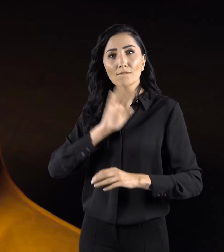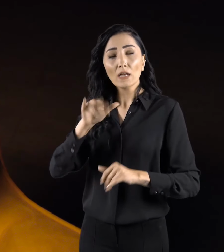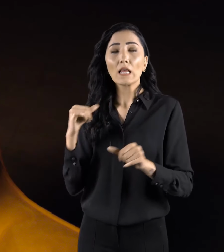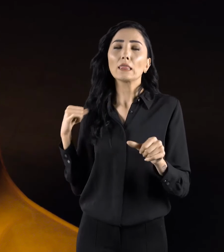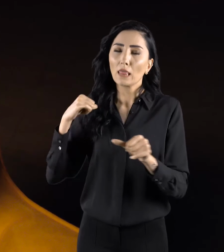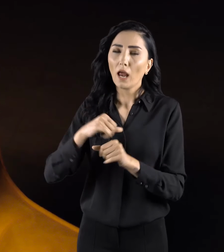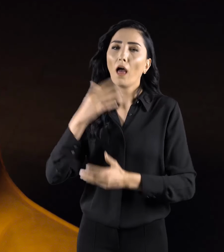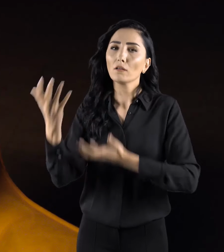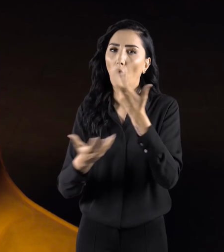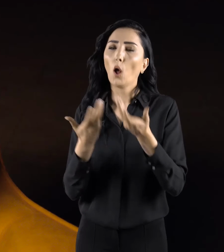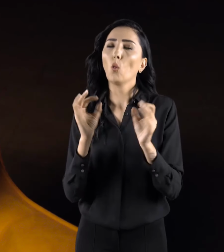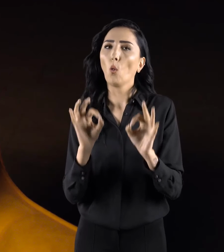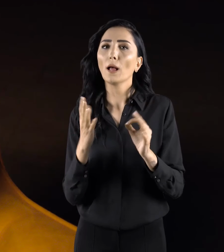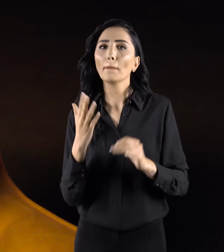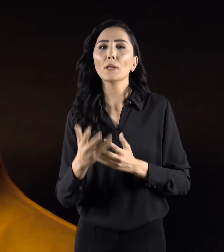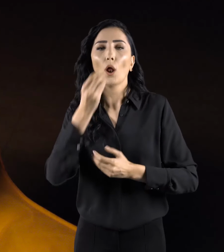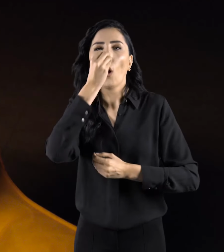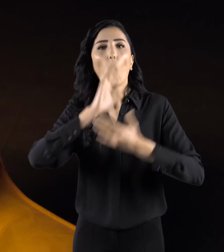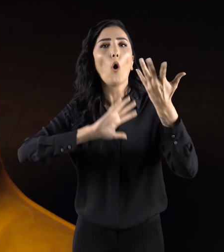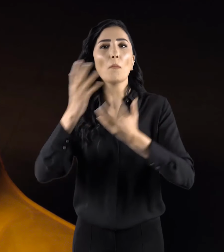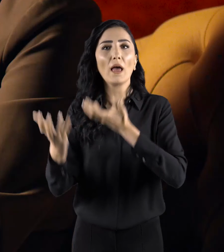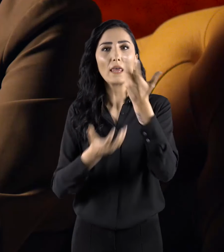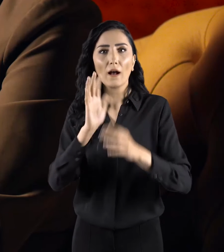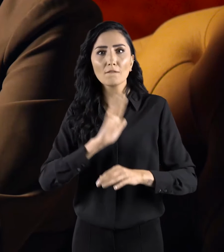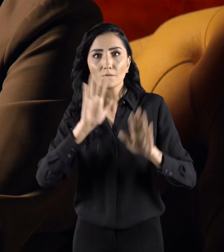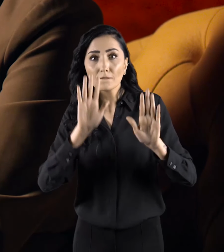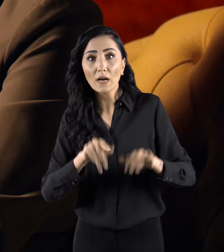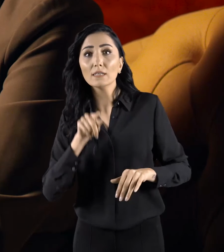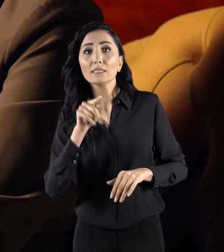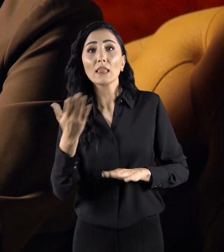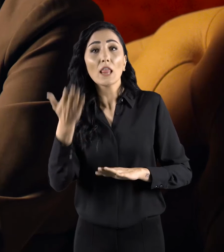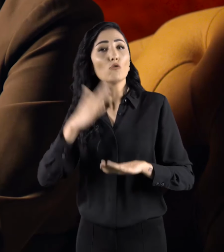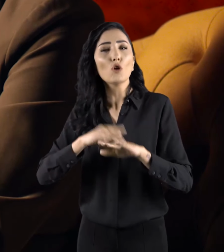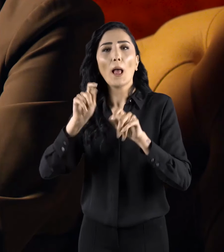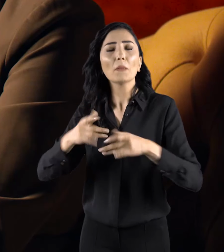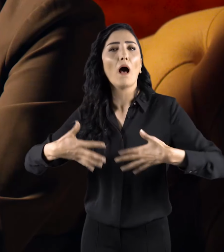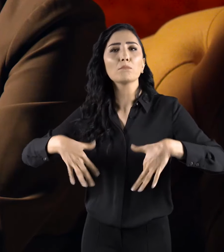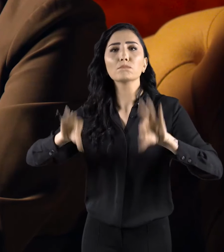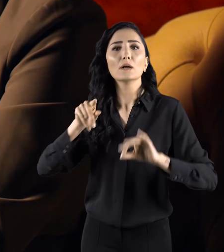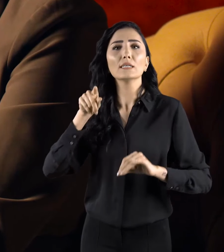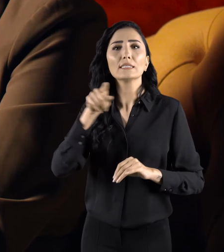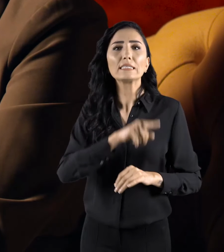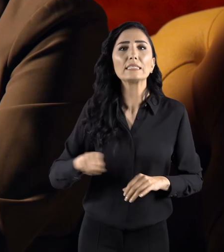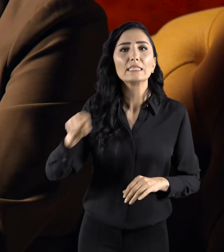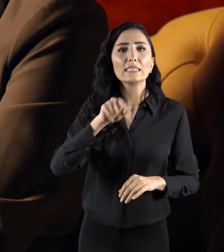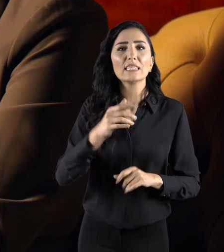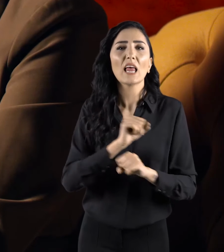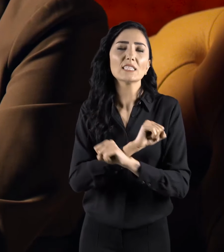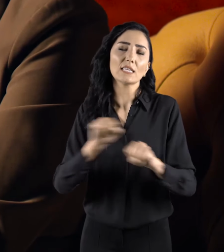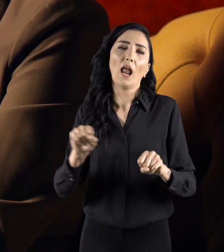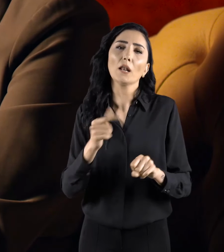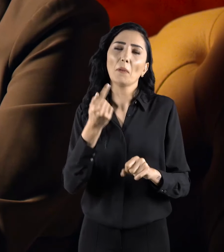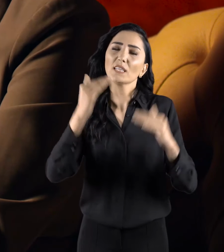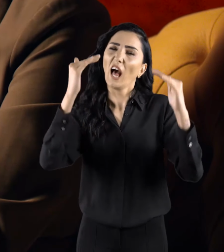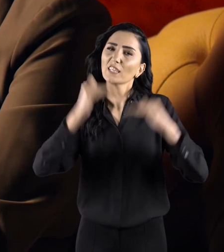önce yangın çıkmışsa tekrarlama ihtimali yüksektir. Orman yangını ile karşı karşıya kaldığınız anda daha önce yaptığınız hazırlıklar